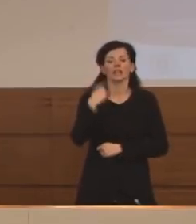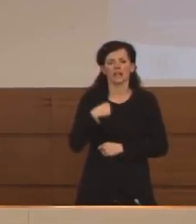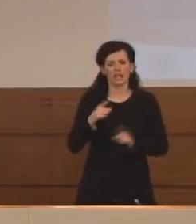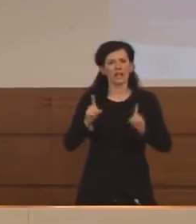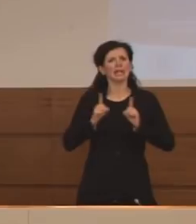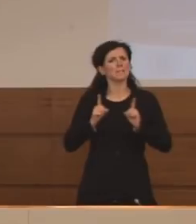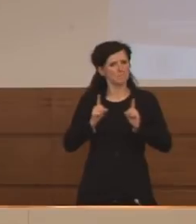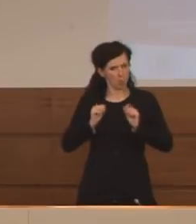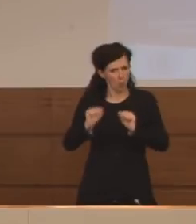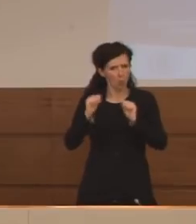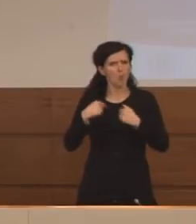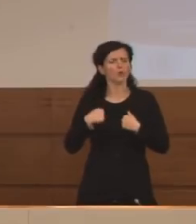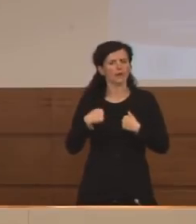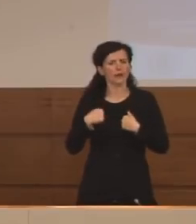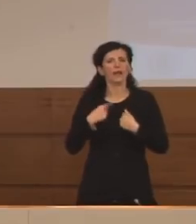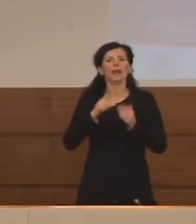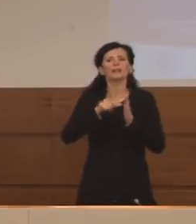ancora c'è da studiare.